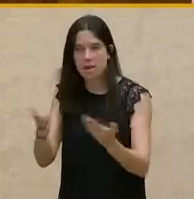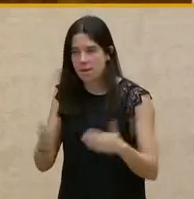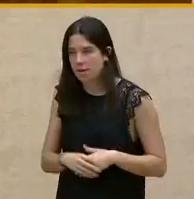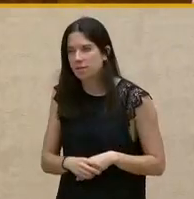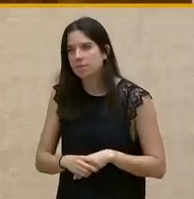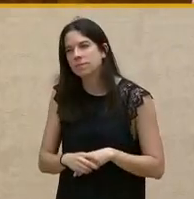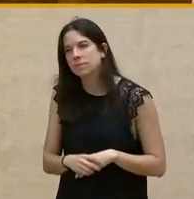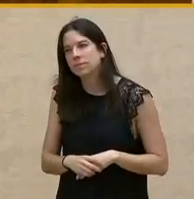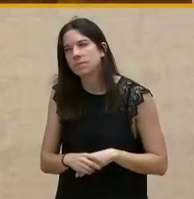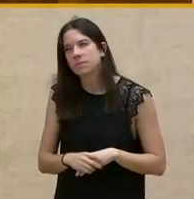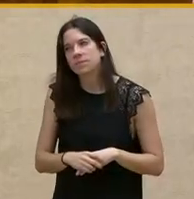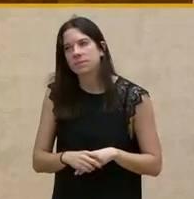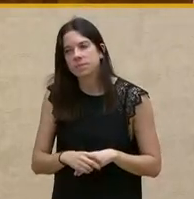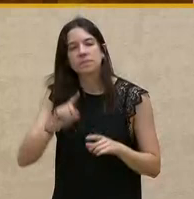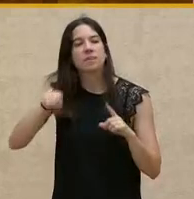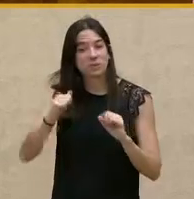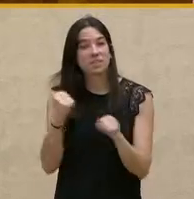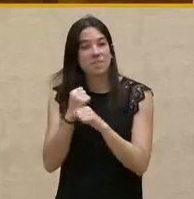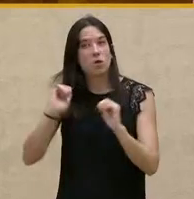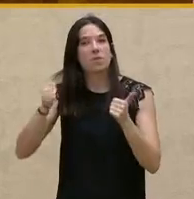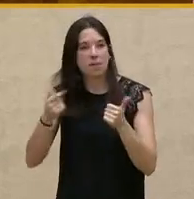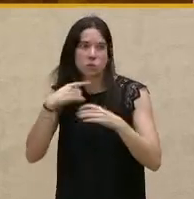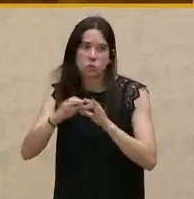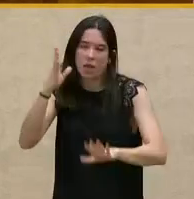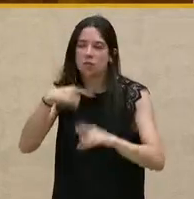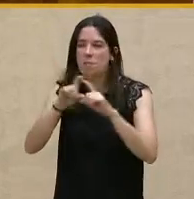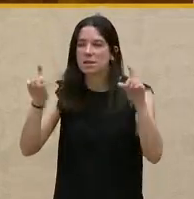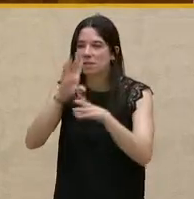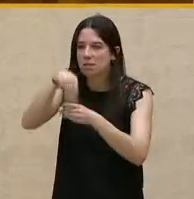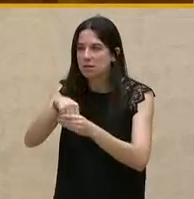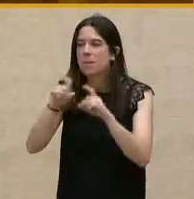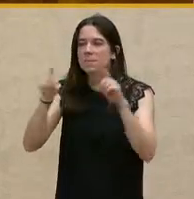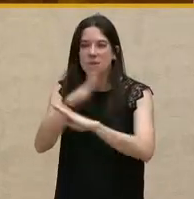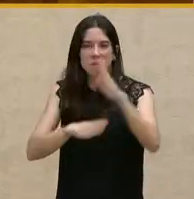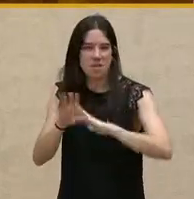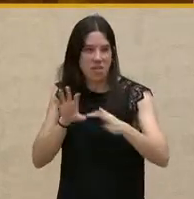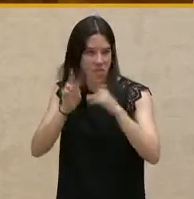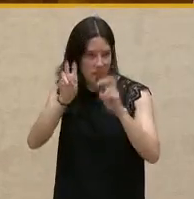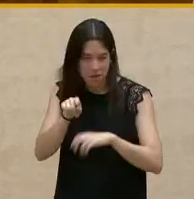Después ya empecé a trabajar, por suerte, en una empresa de discapacidad, que estuve en diferentes